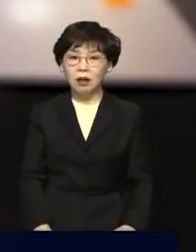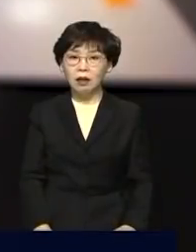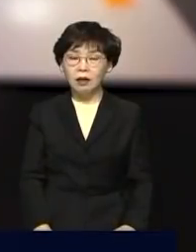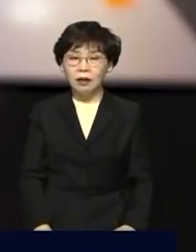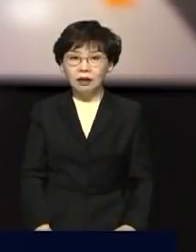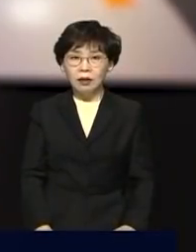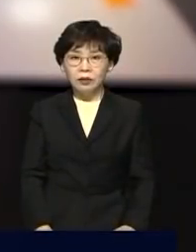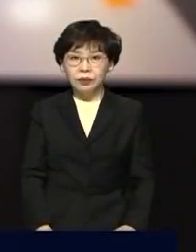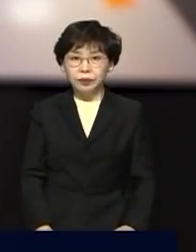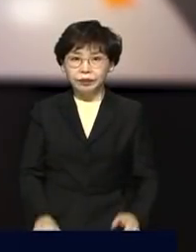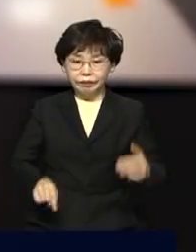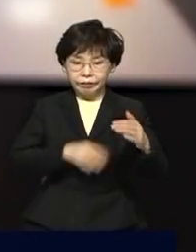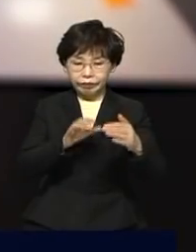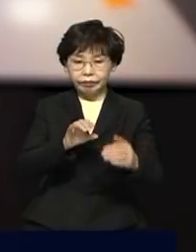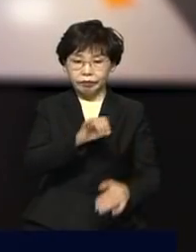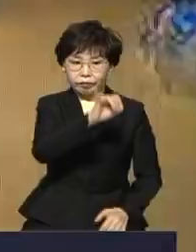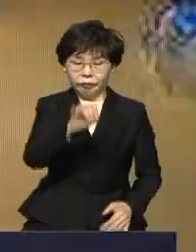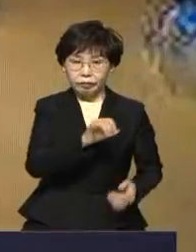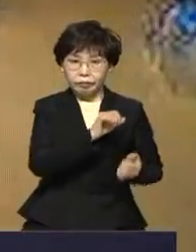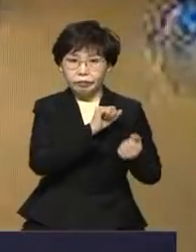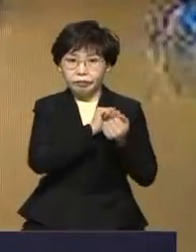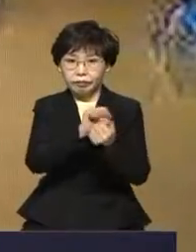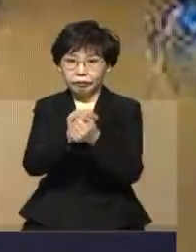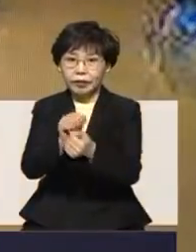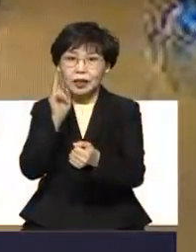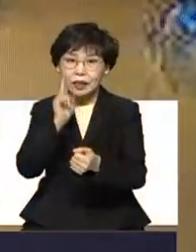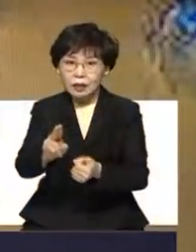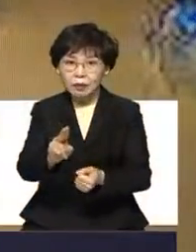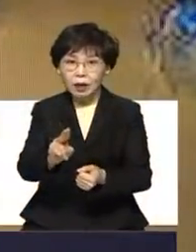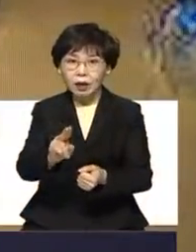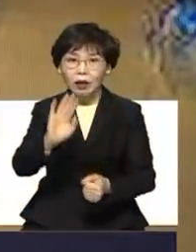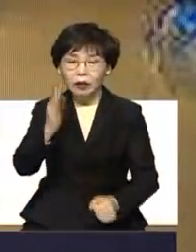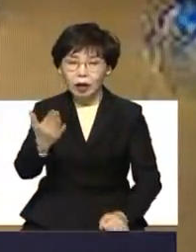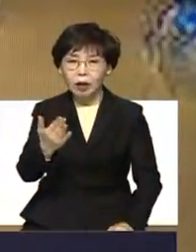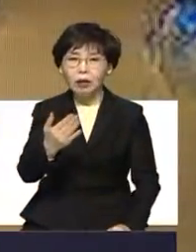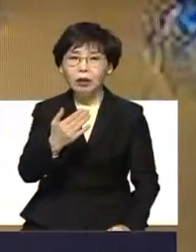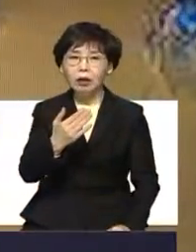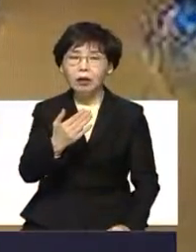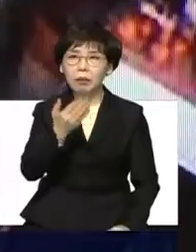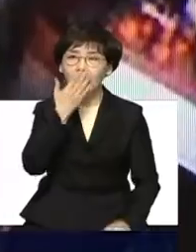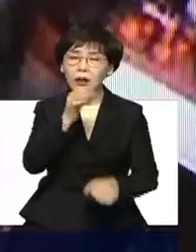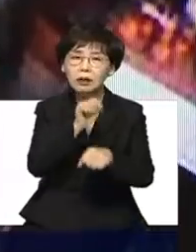(기자) 국내 오미크론의 중증화율은 0.38%로 델타의 4분의 1 수준입니다.